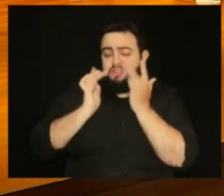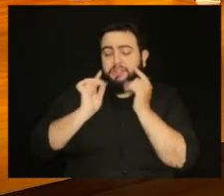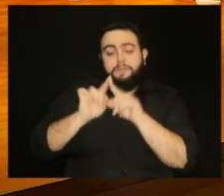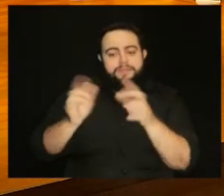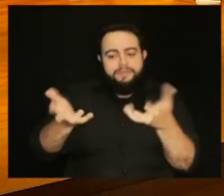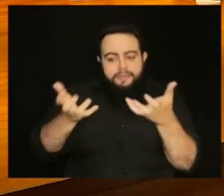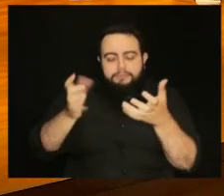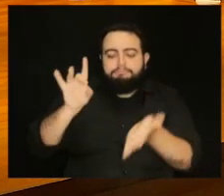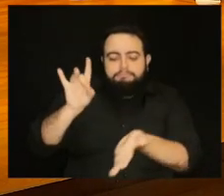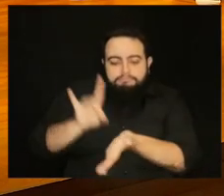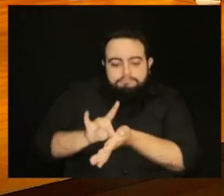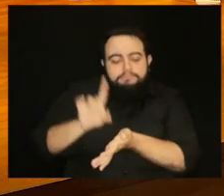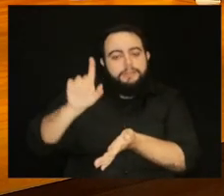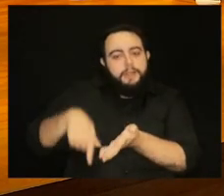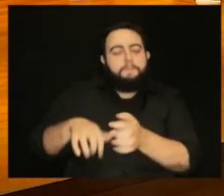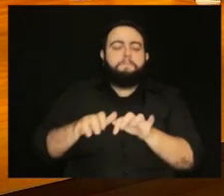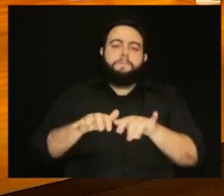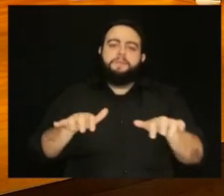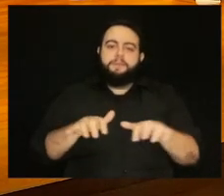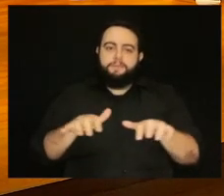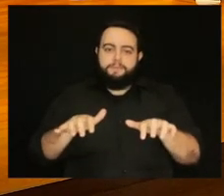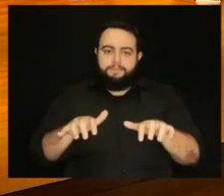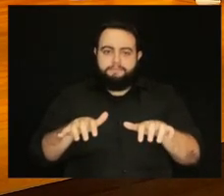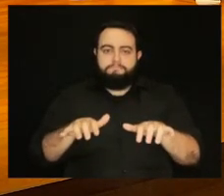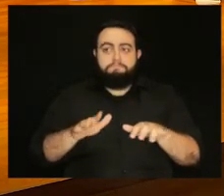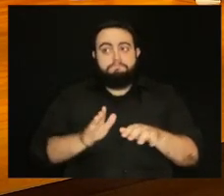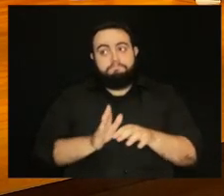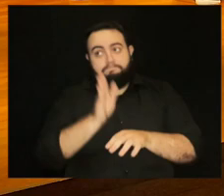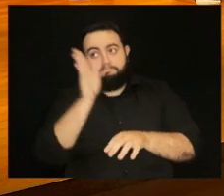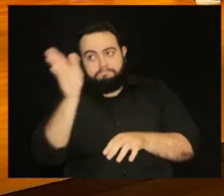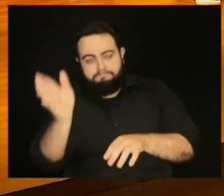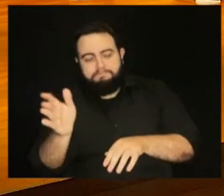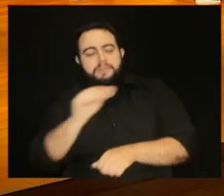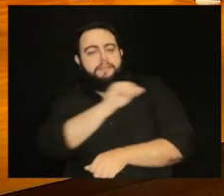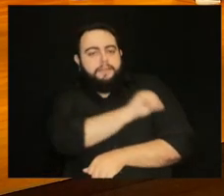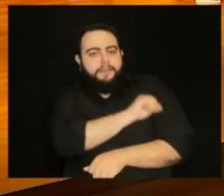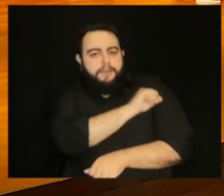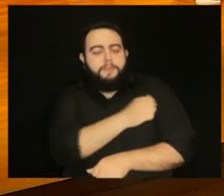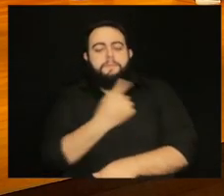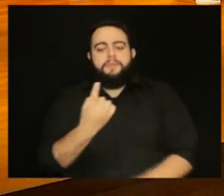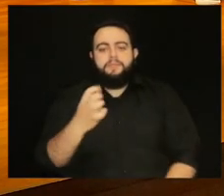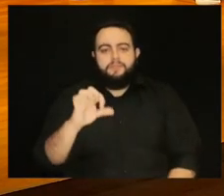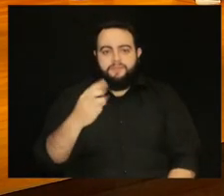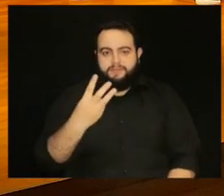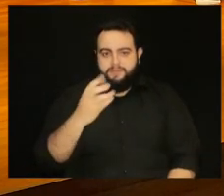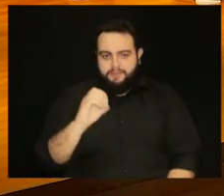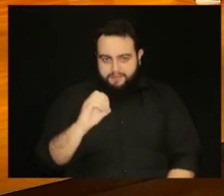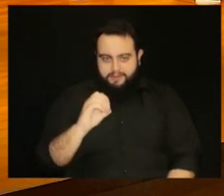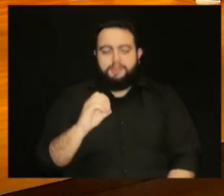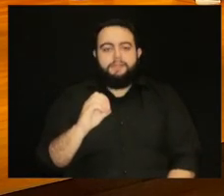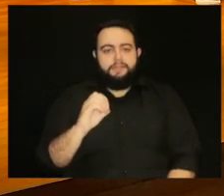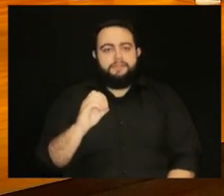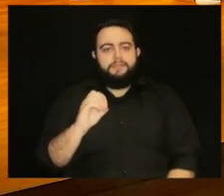concertista de piano. Vai pro Rio de Janeiro em 1930 levado como grande aluno do Guilherme